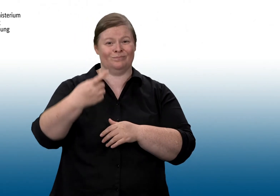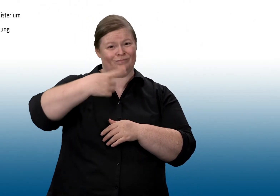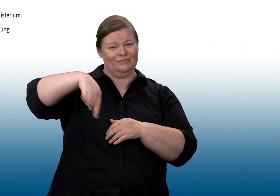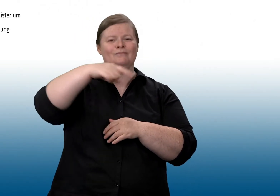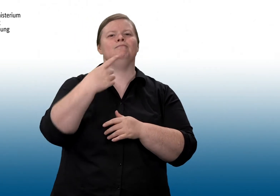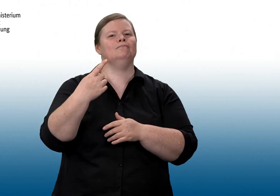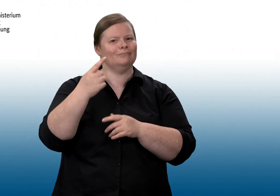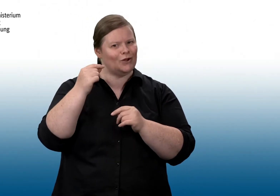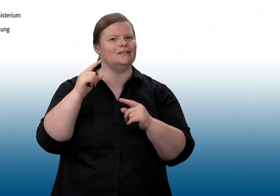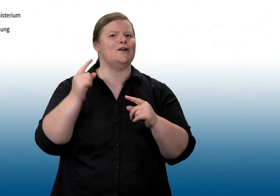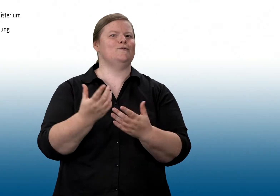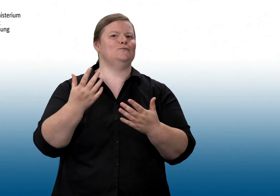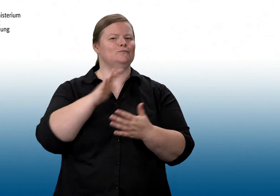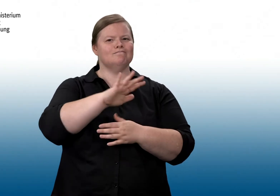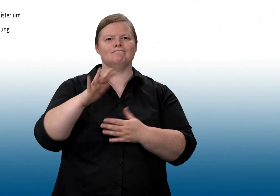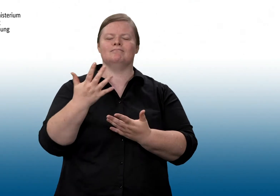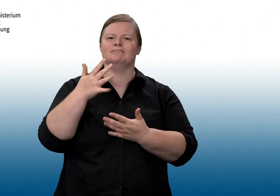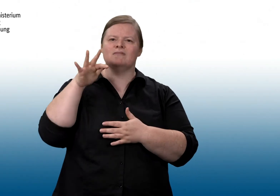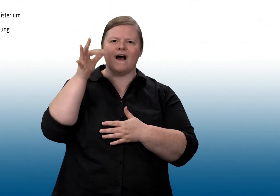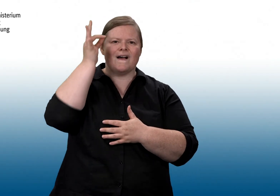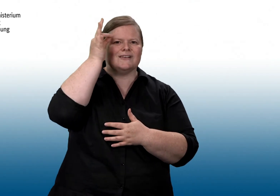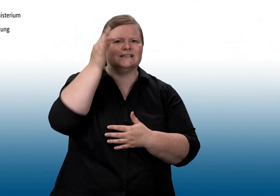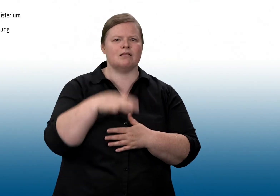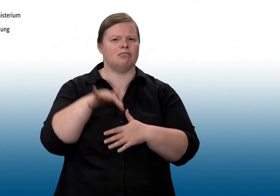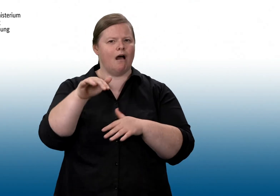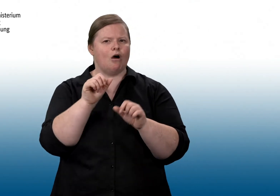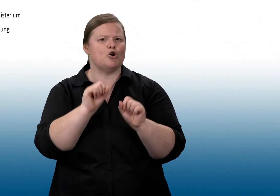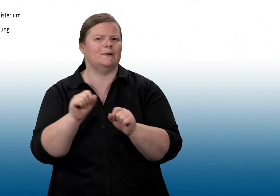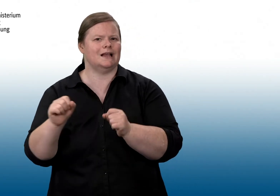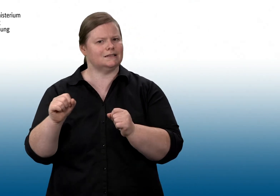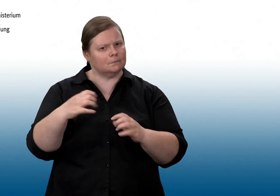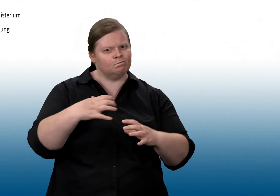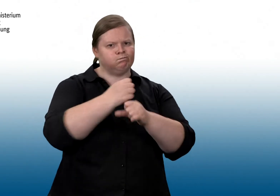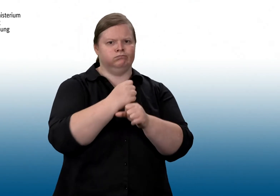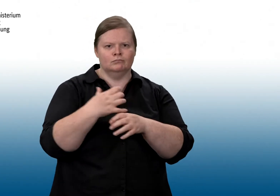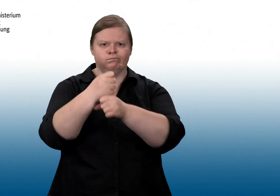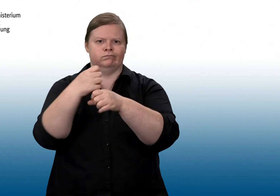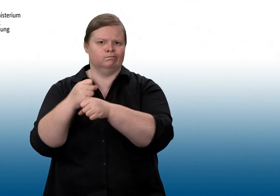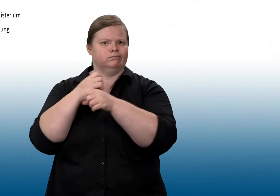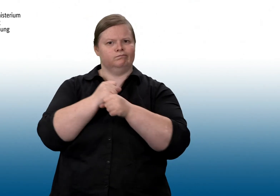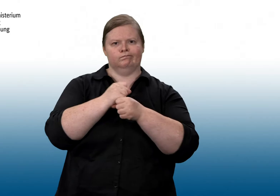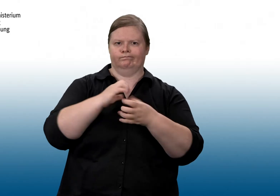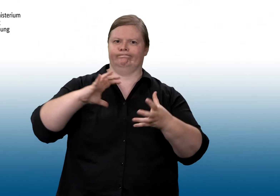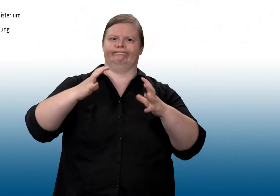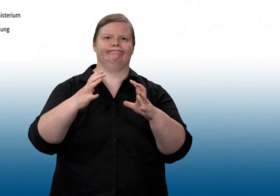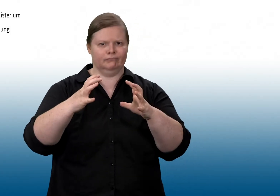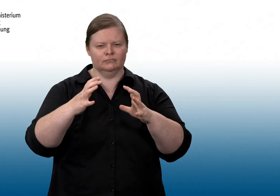Sie bündeln jedoch nicht nur Wissen, Kompetenzen sowie